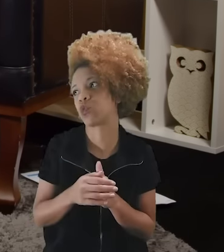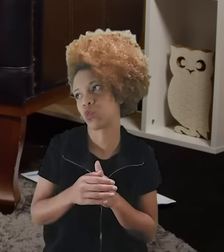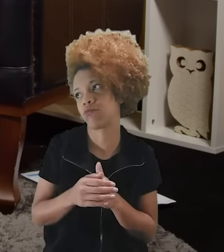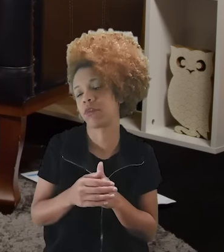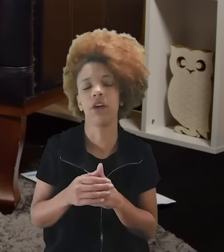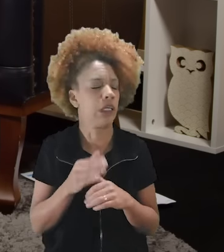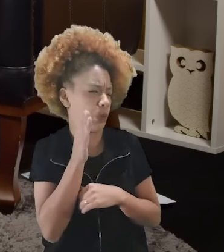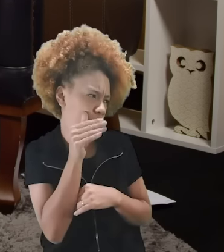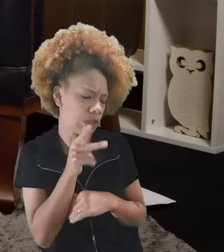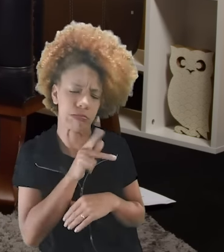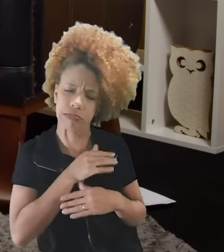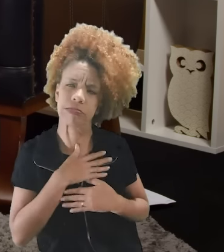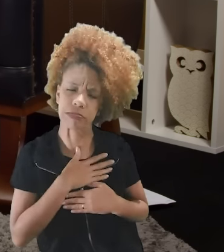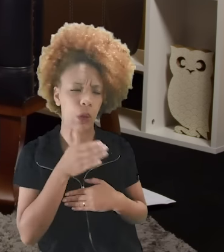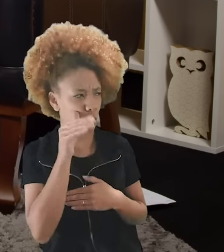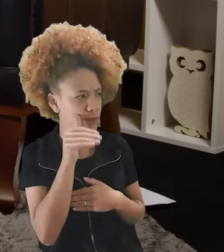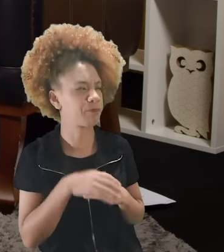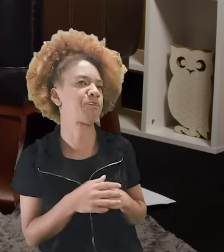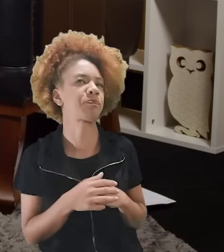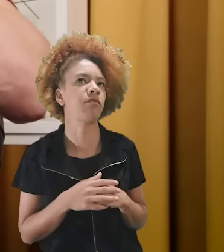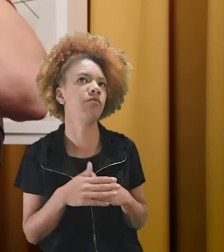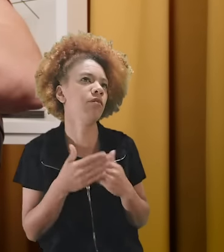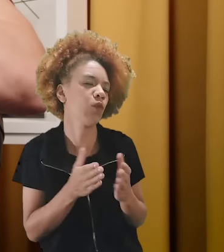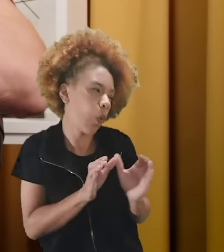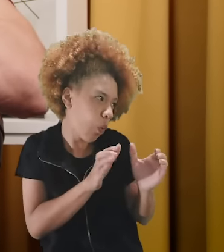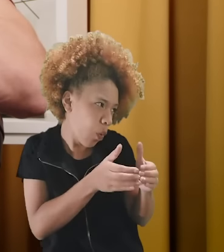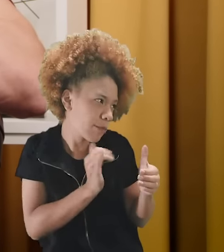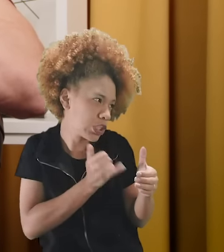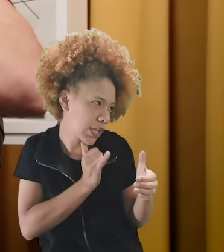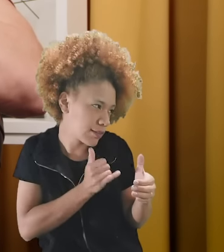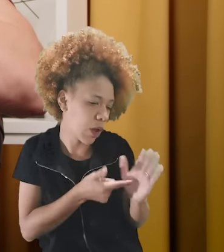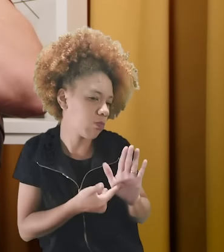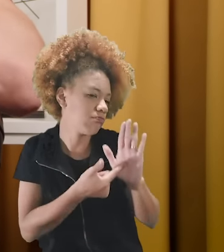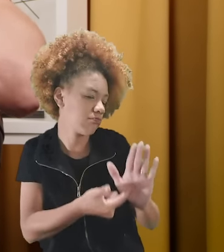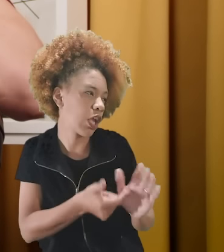uma das narrações mais complicadas curiosidades vamos lá uma uma equipe de narração de transmiss